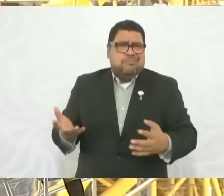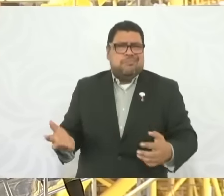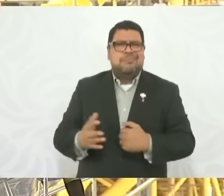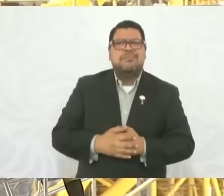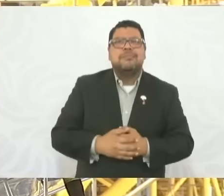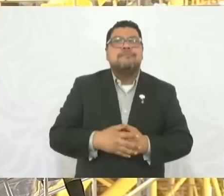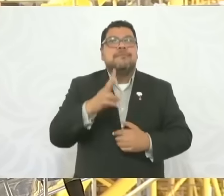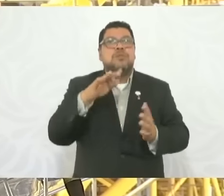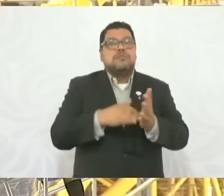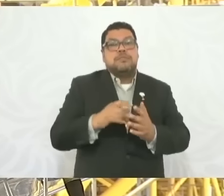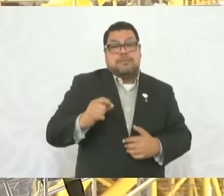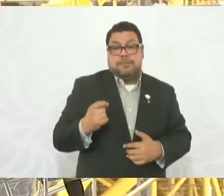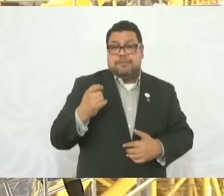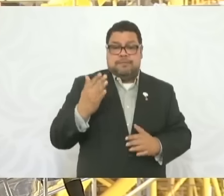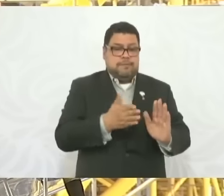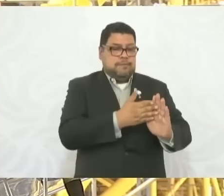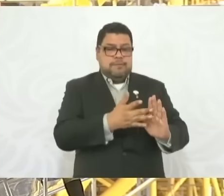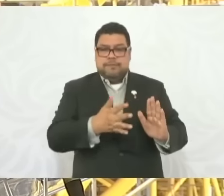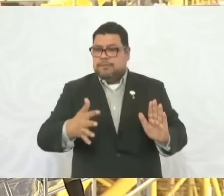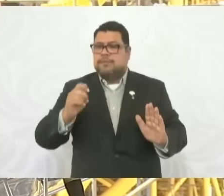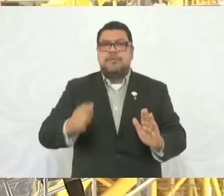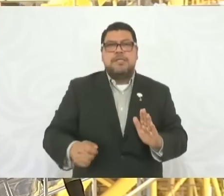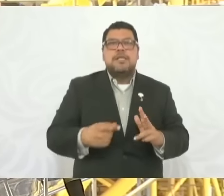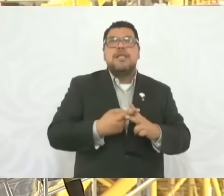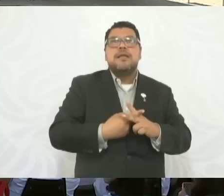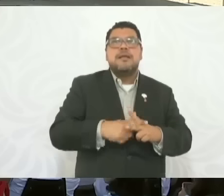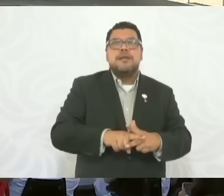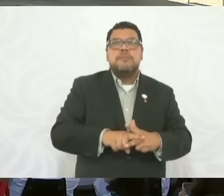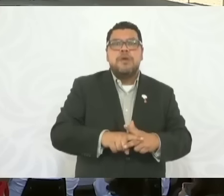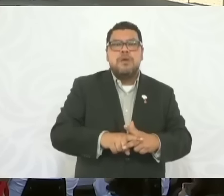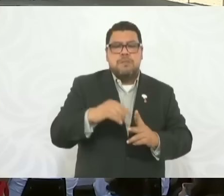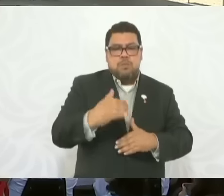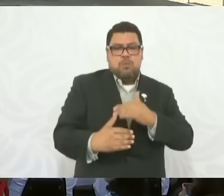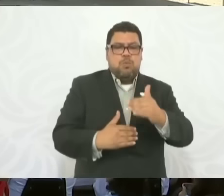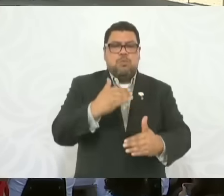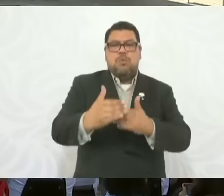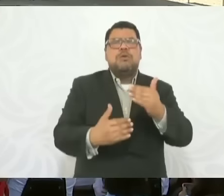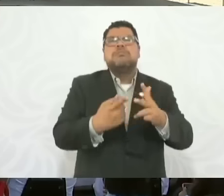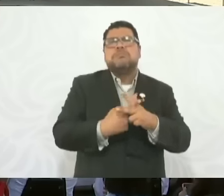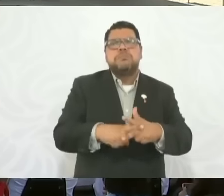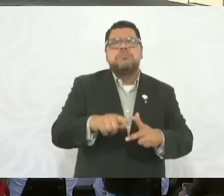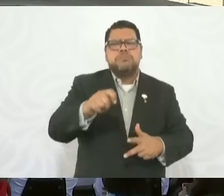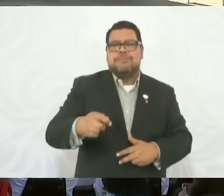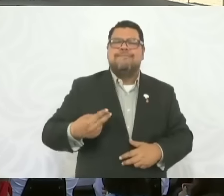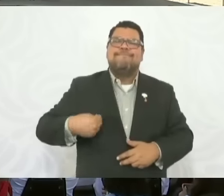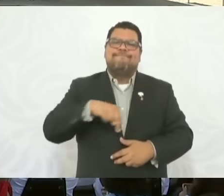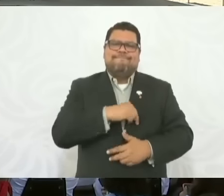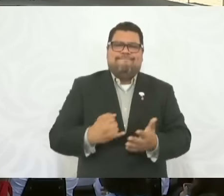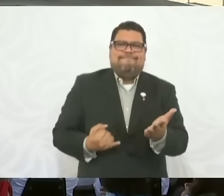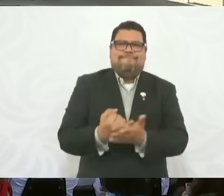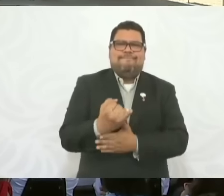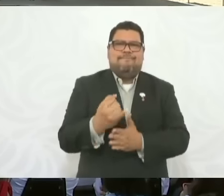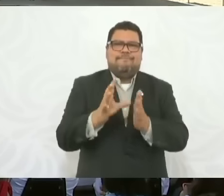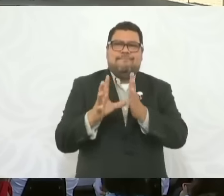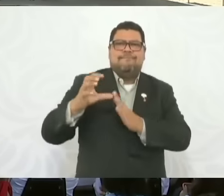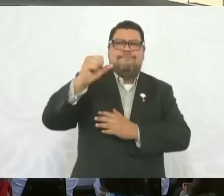En 2024 comenzó una nueva etapa de este proceso histórico. Decidimos fortalecer la Constitución.